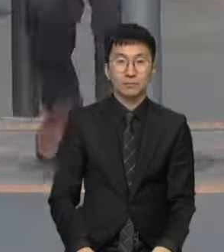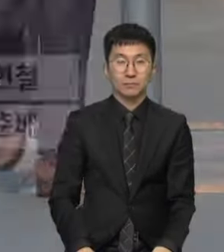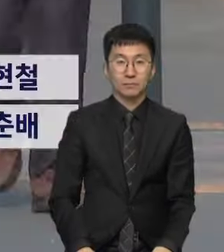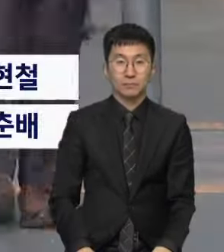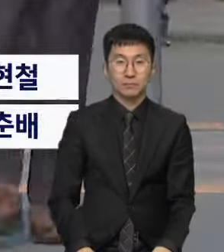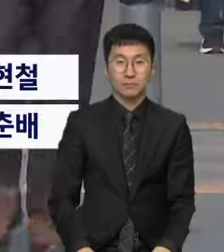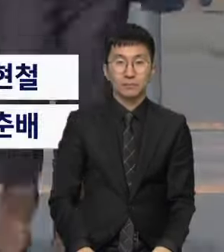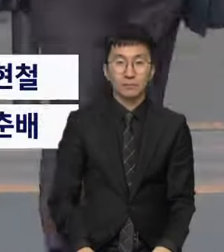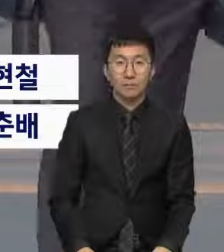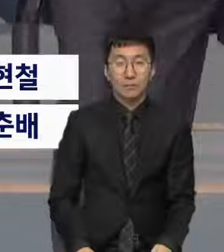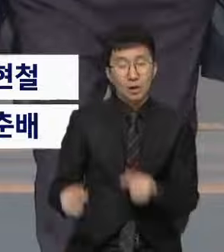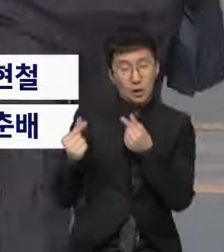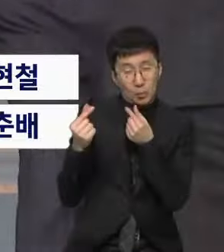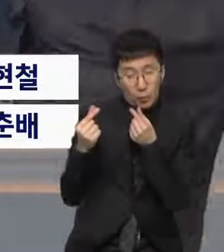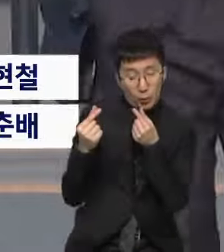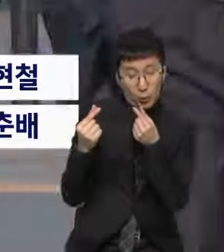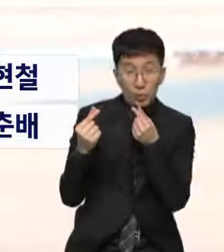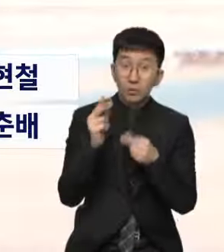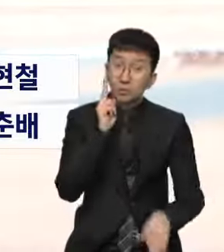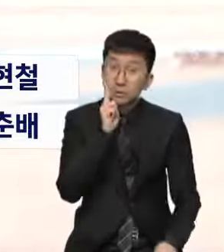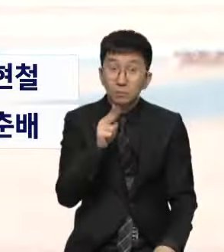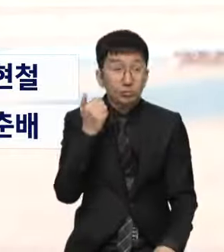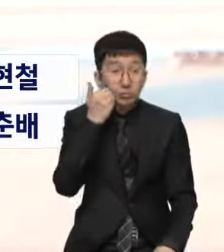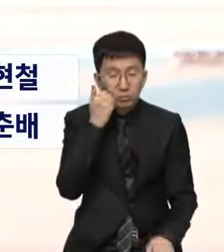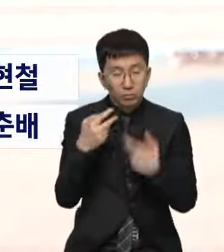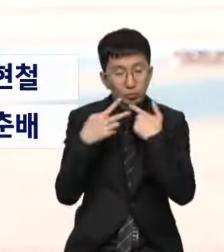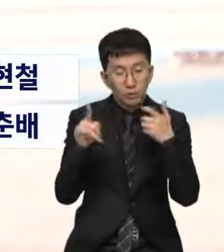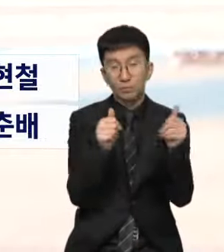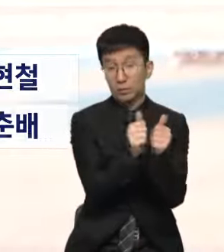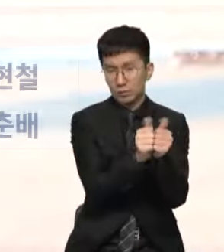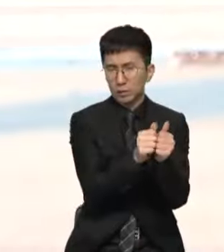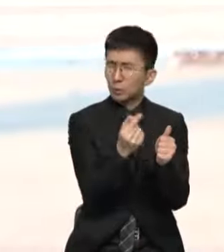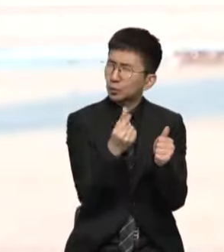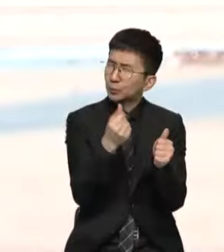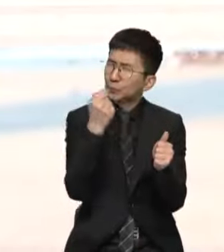(기자) 전통적 보수층으로 평가받는 60대 남성에게도 변화가 감지됩니다.